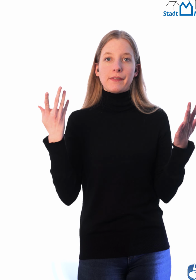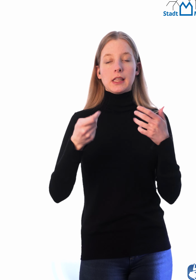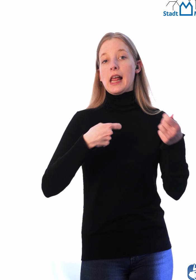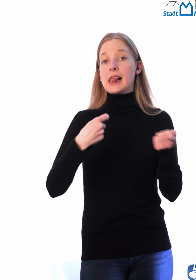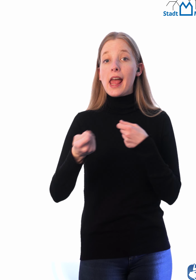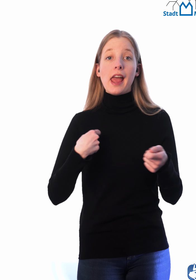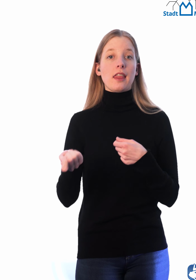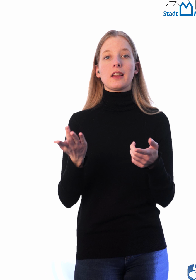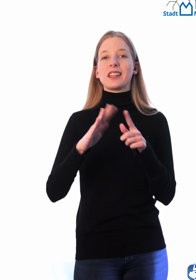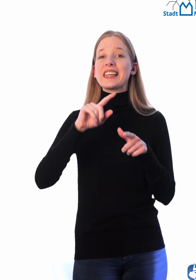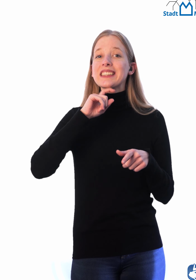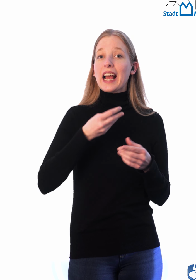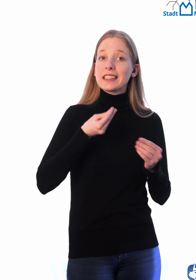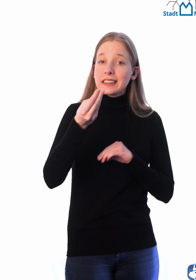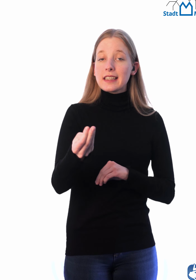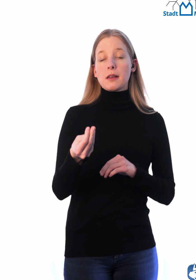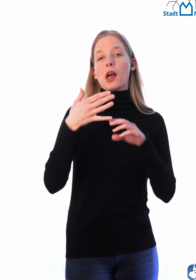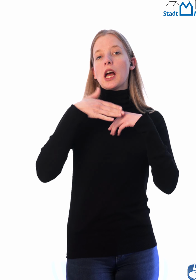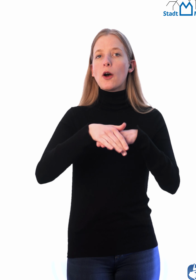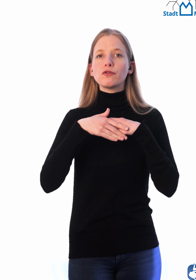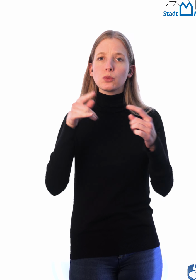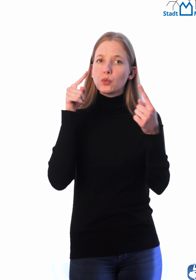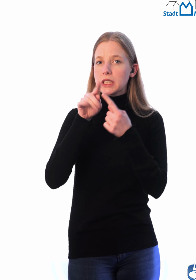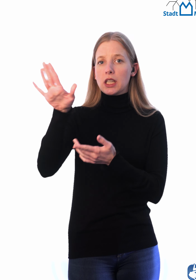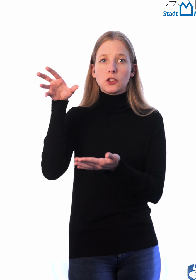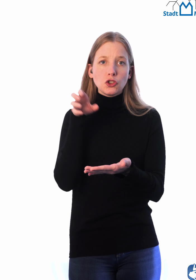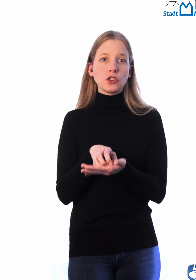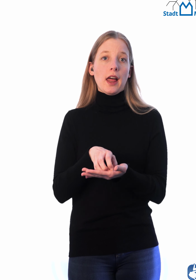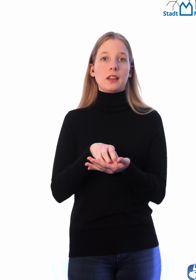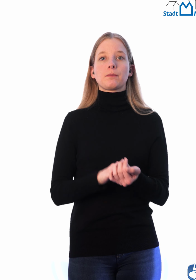die Läden, Gastgeber und Ausflugsziele der Stadt Metzingen.